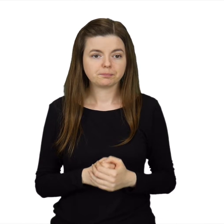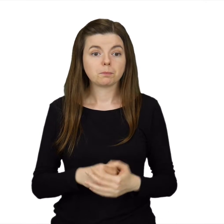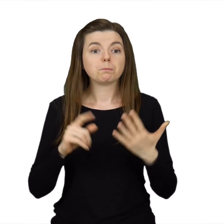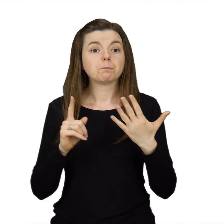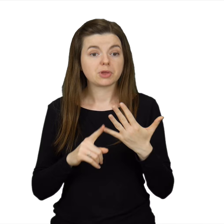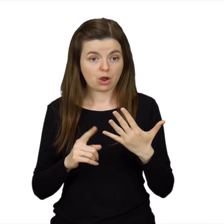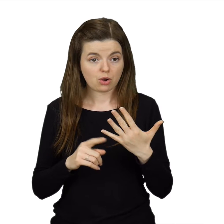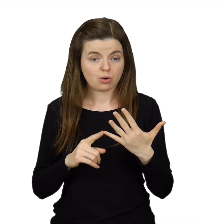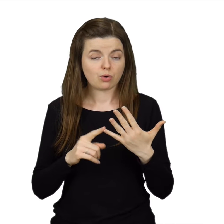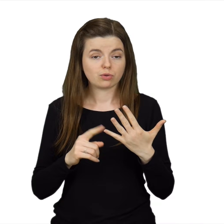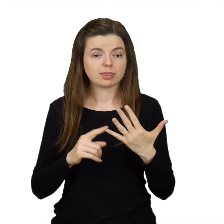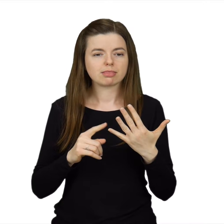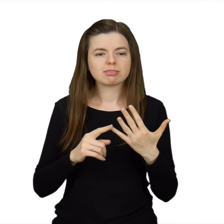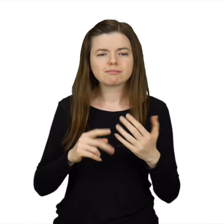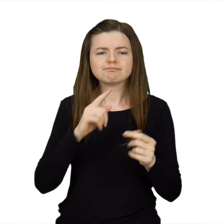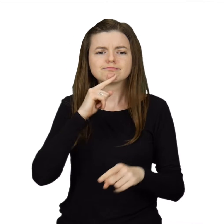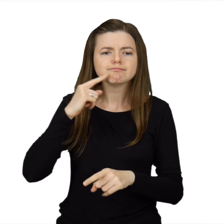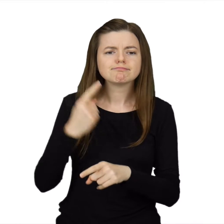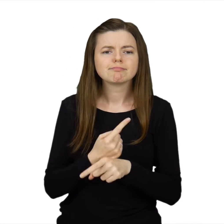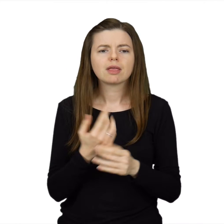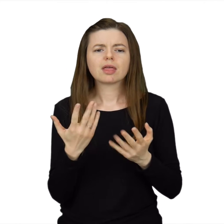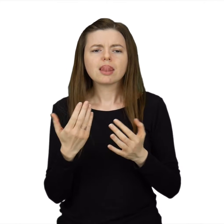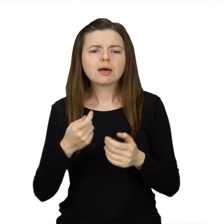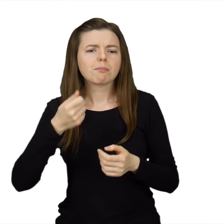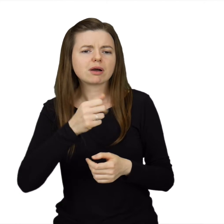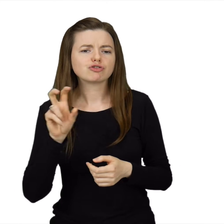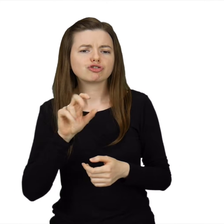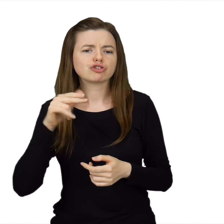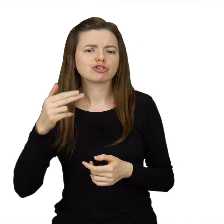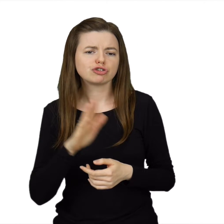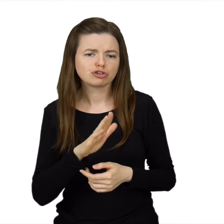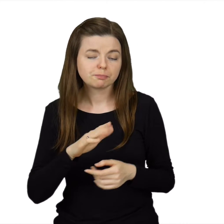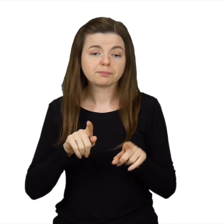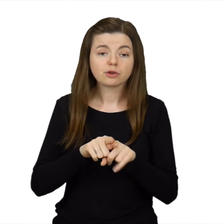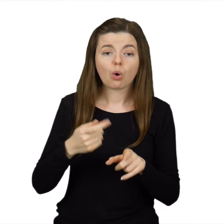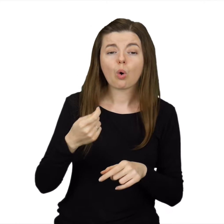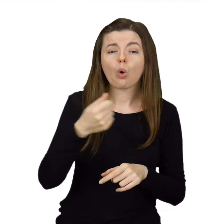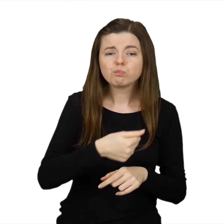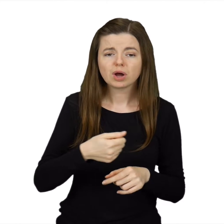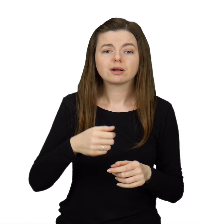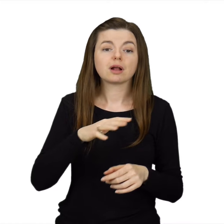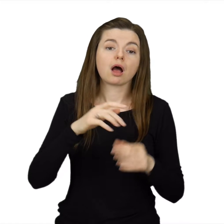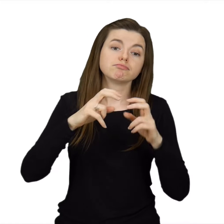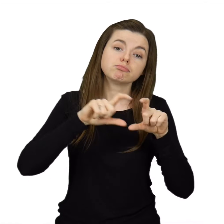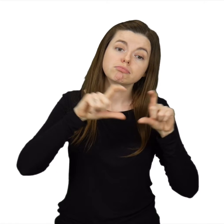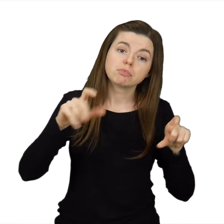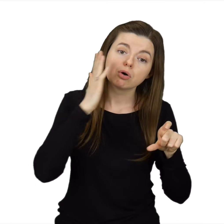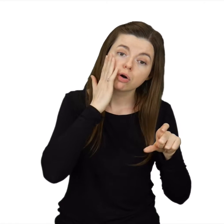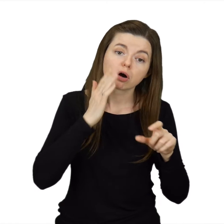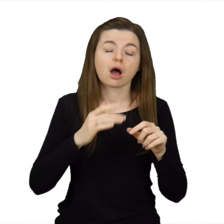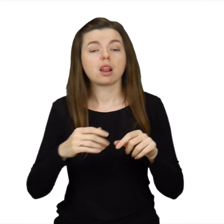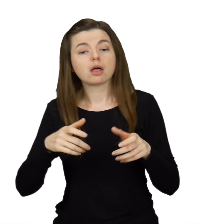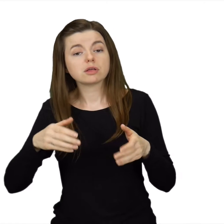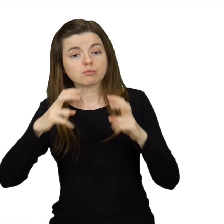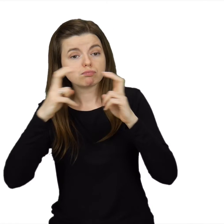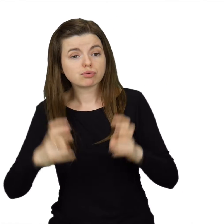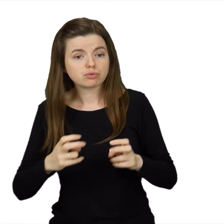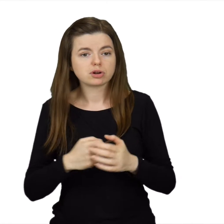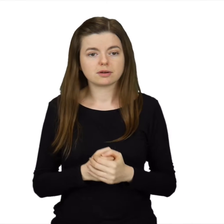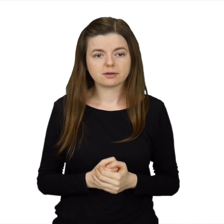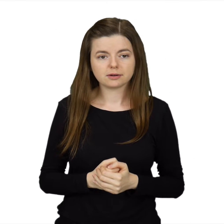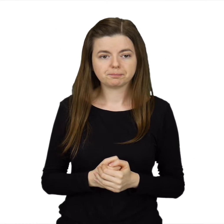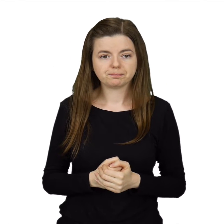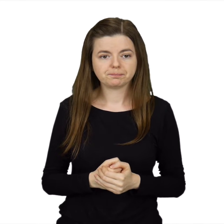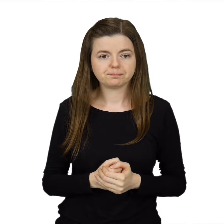ustalanie stawek czynszów i opłat za lokale i budynki,